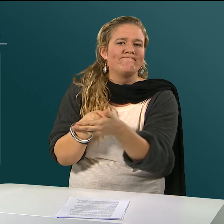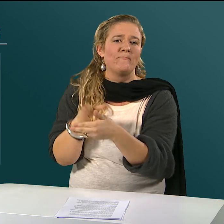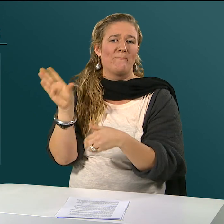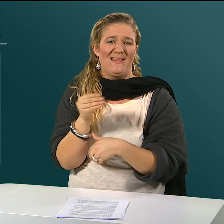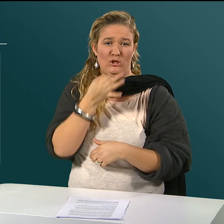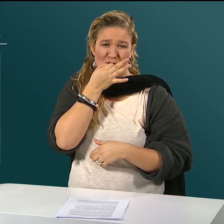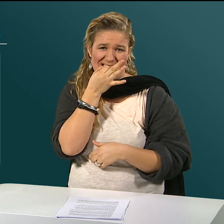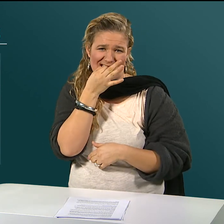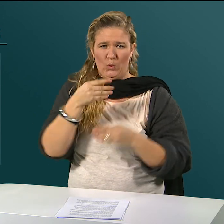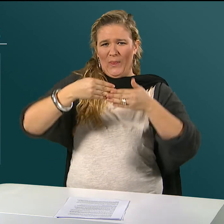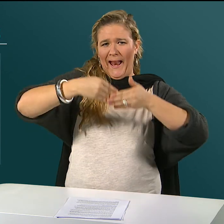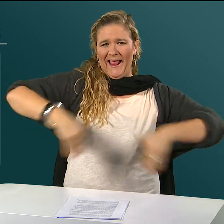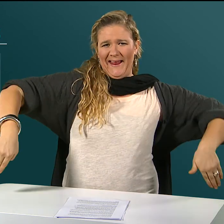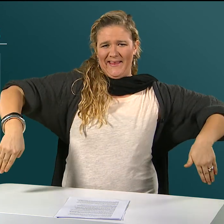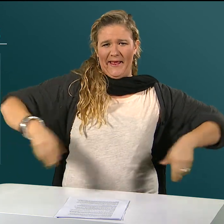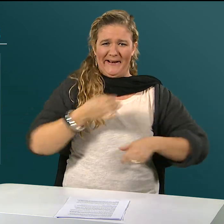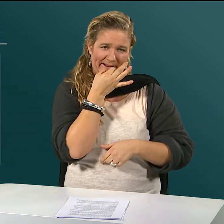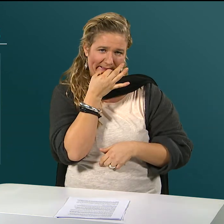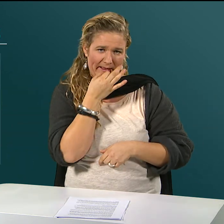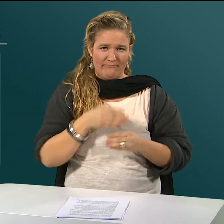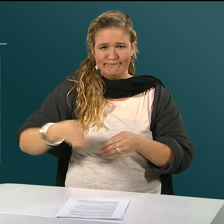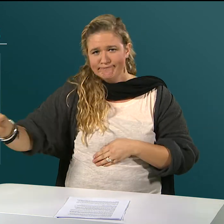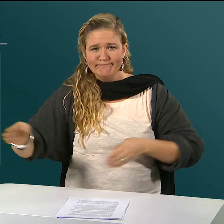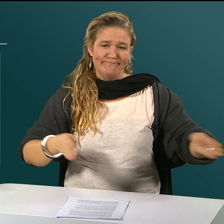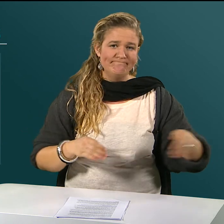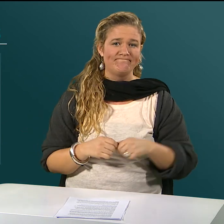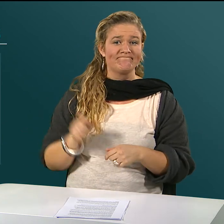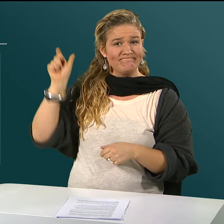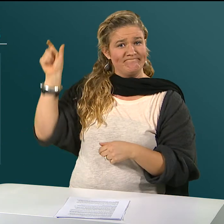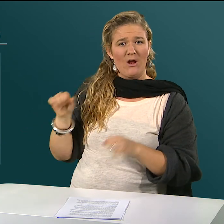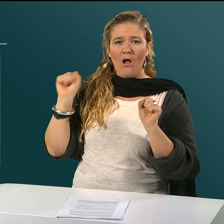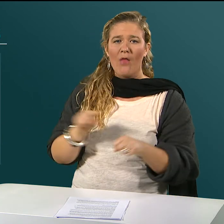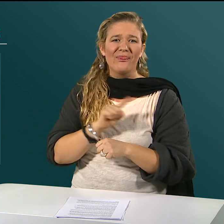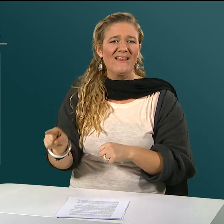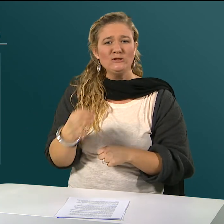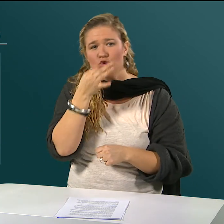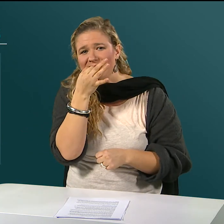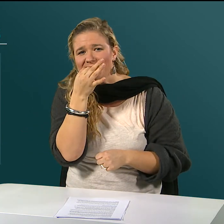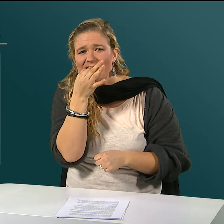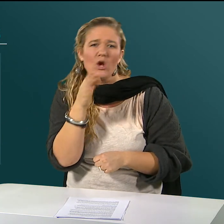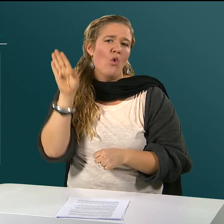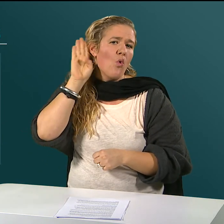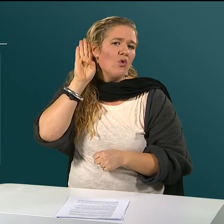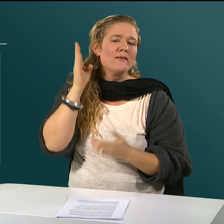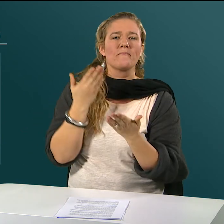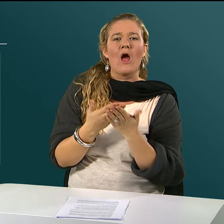mit den Schieds- und Linienrichter darsteht. Er kann z.B. den Stop-Pfiff des Schiedsrichters